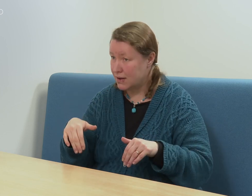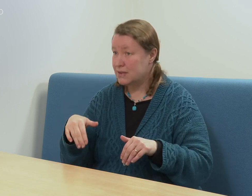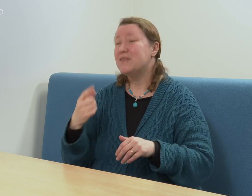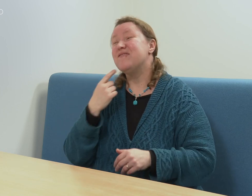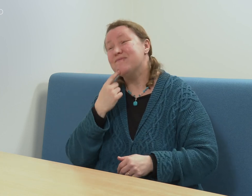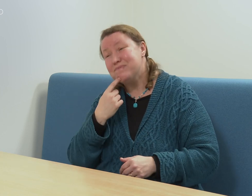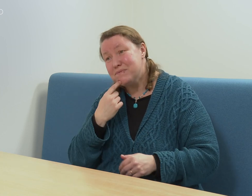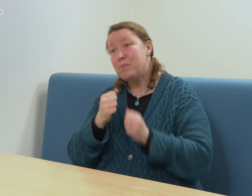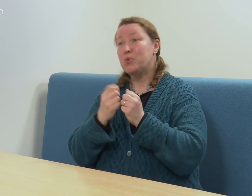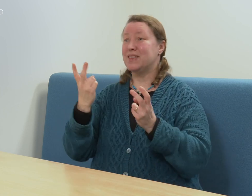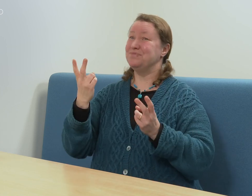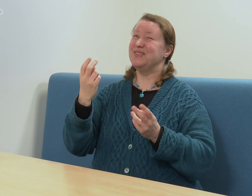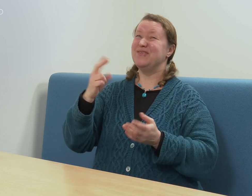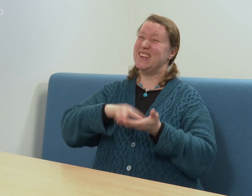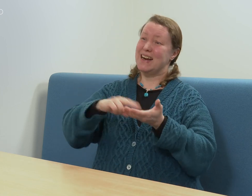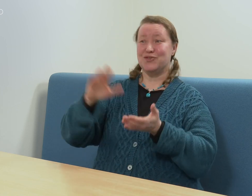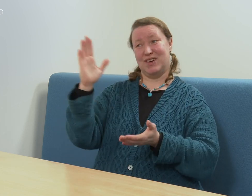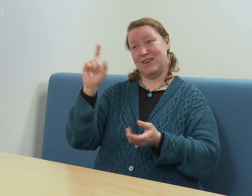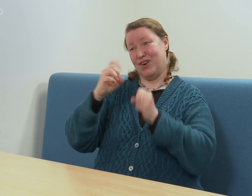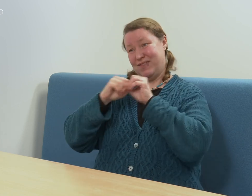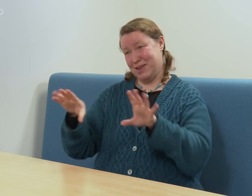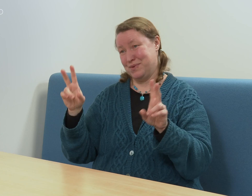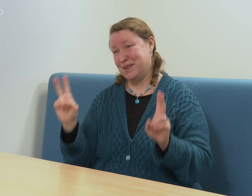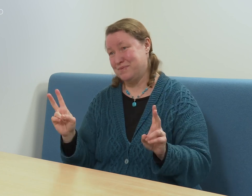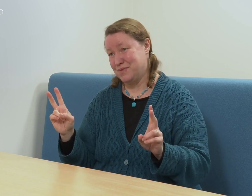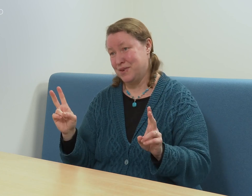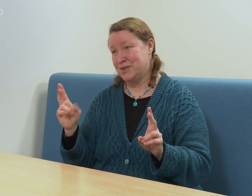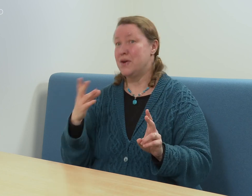Melko vähän siis, mutta palvelun rajoittumisella virka-aikaan - voi myös olla vaikutusta asiaan.